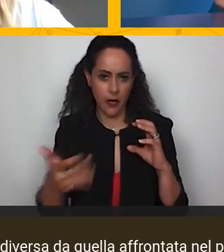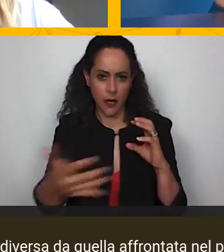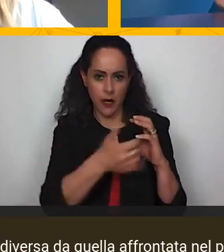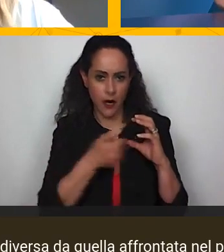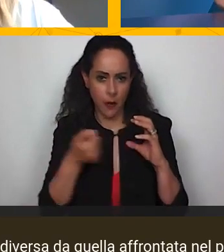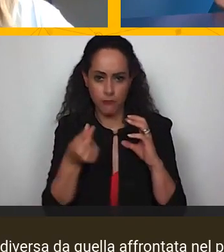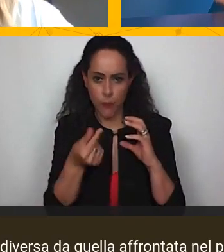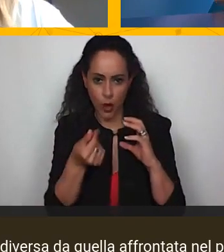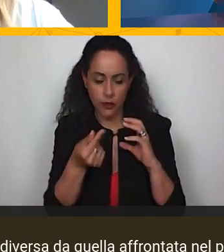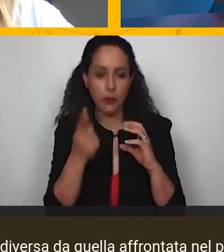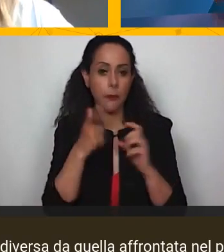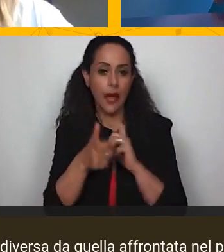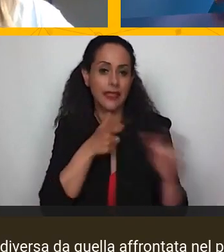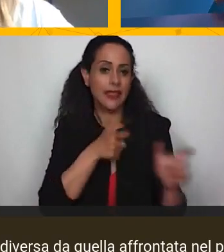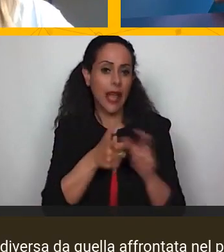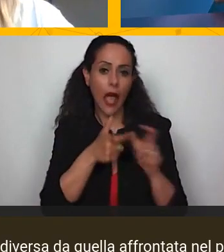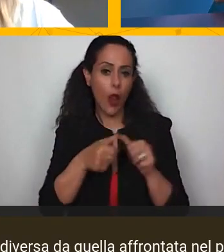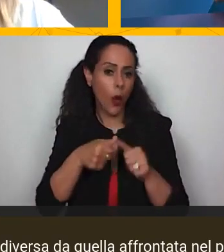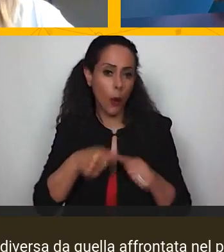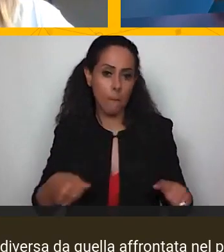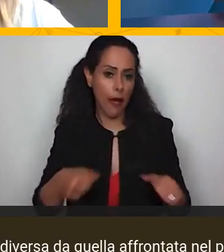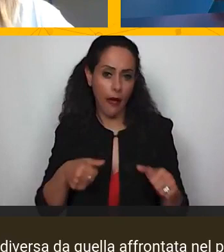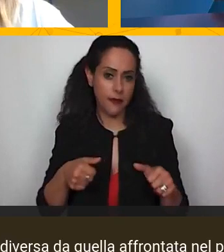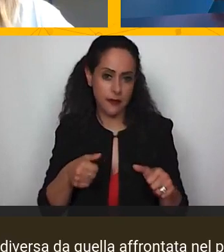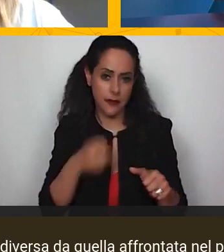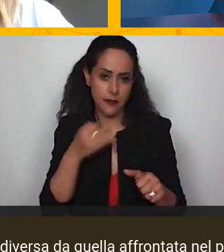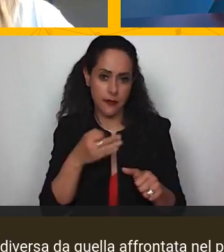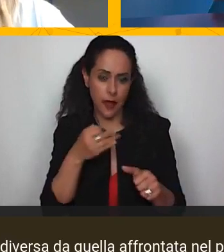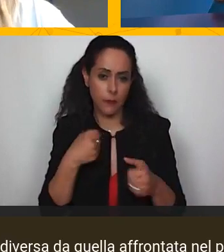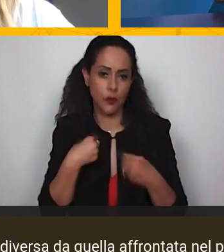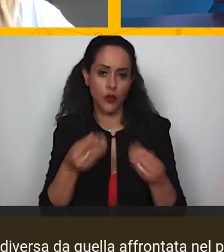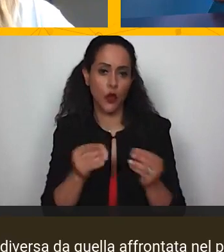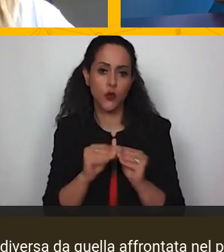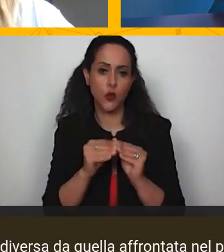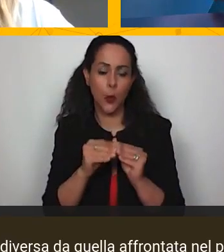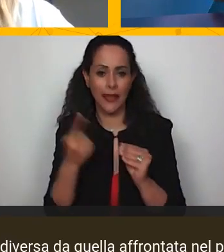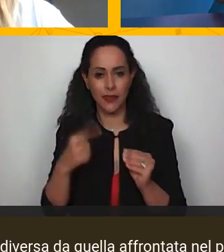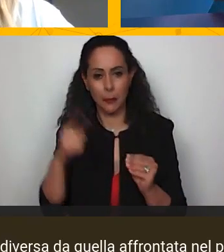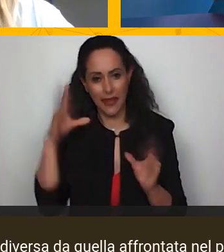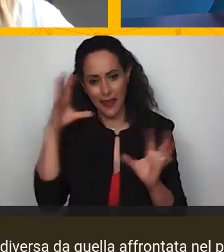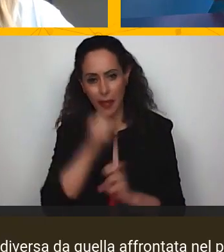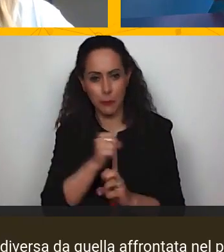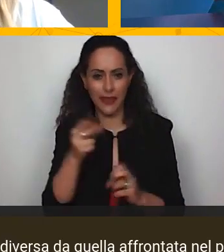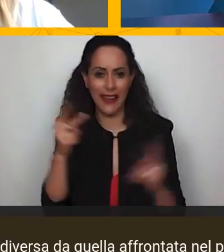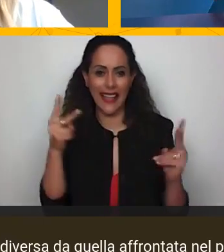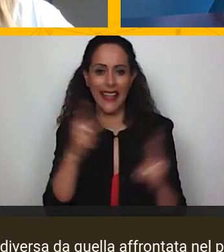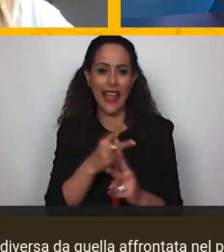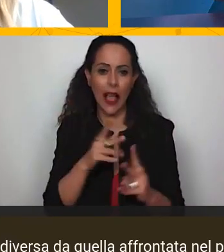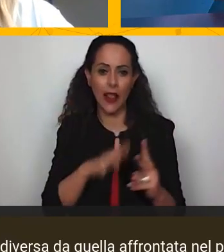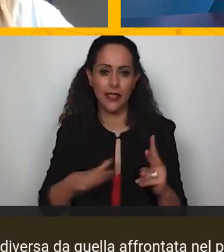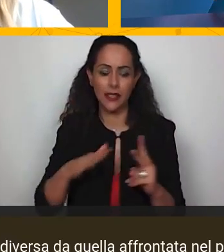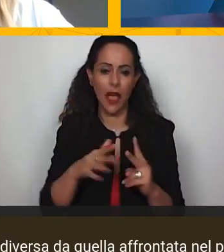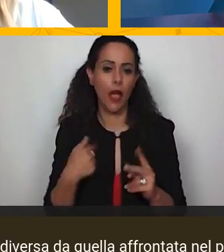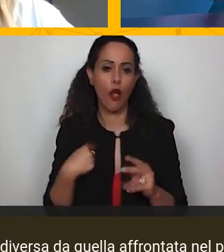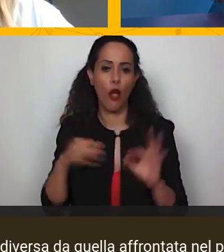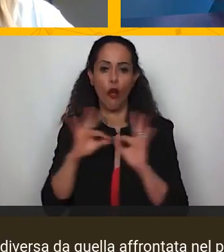bisogna innescare sempre un dialogo quindi io spero appunto di dare degli strumenti per